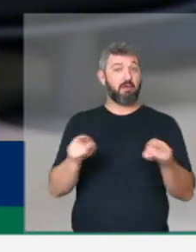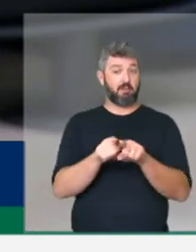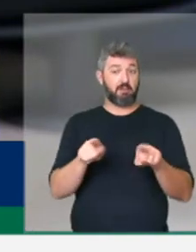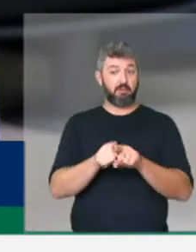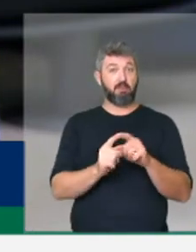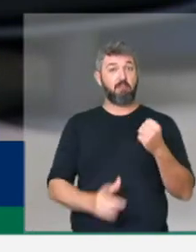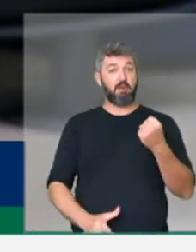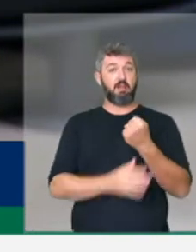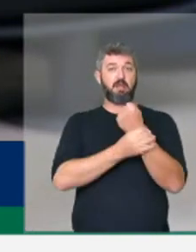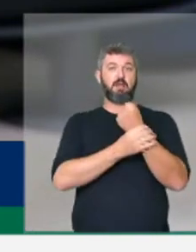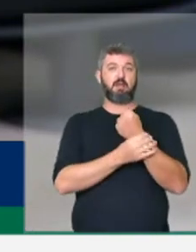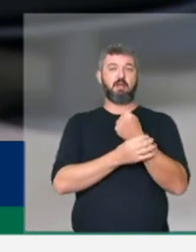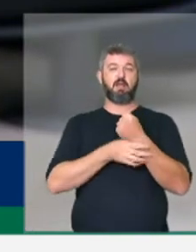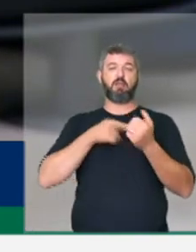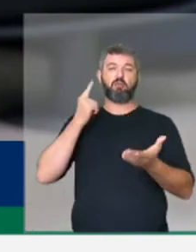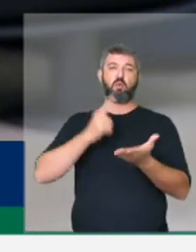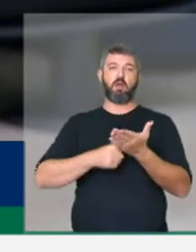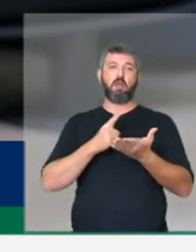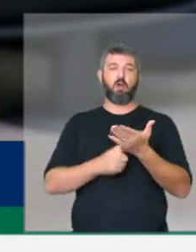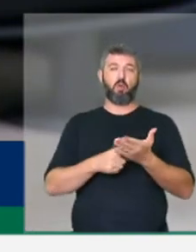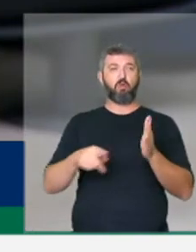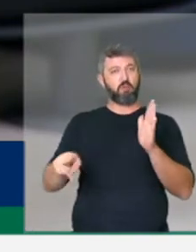MERO, ESSE PARÂMETRO PORQUE-- [INTERRUPÇÃO NO ÁUDIO] [PRESIDENTE]: VAMOS SEGUIR NA VOTAÇÃO. PODE